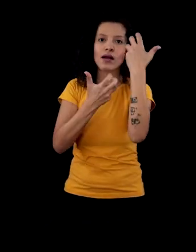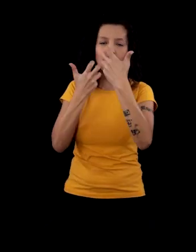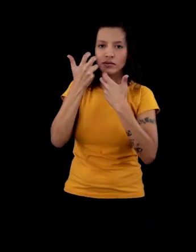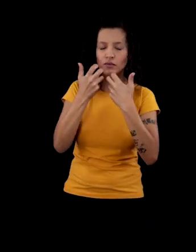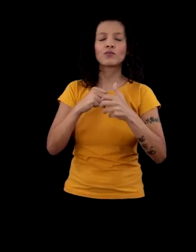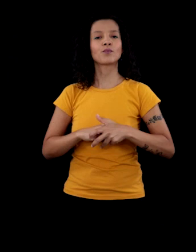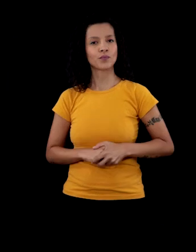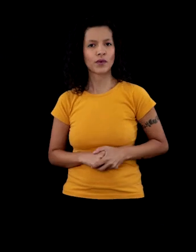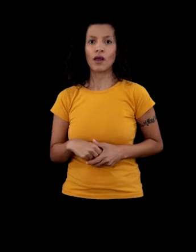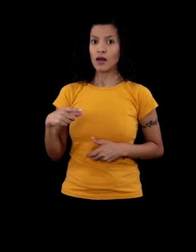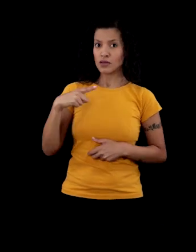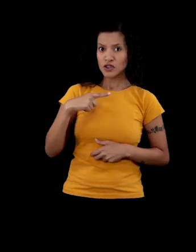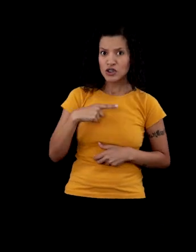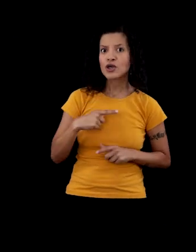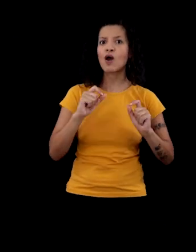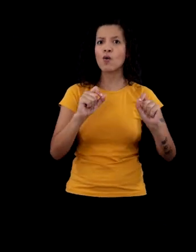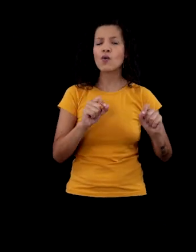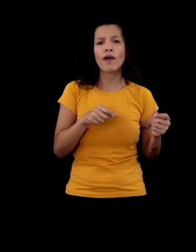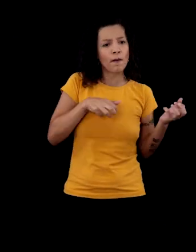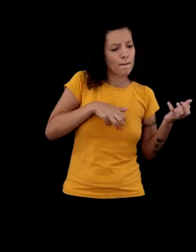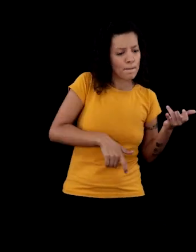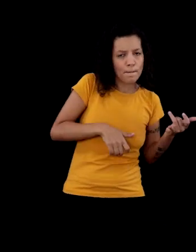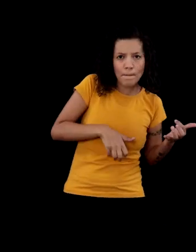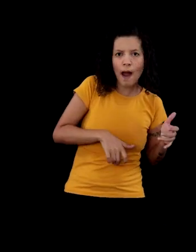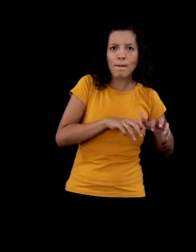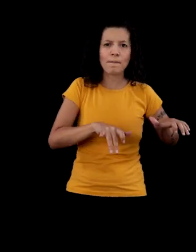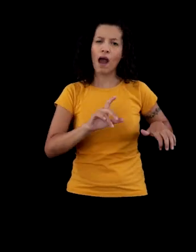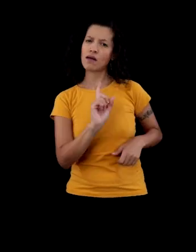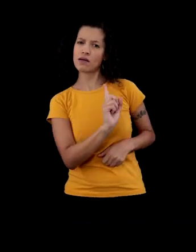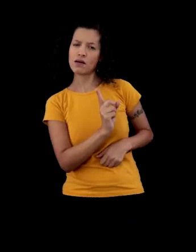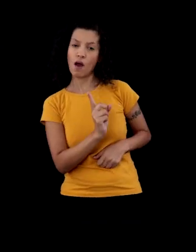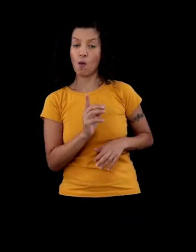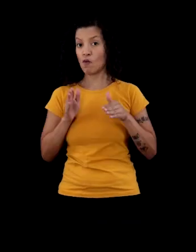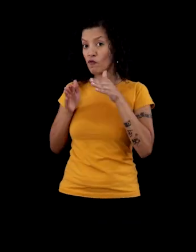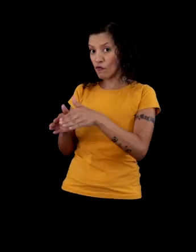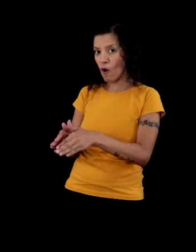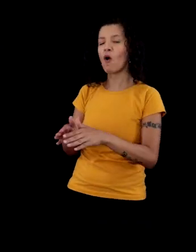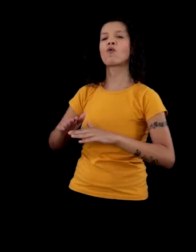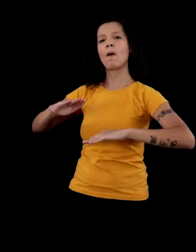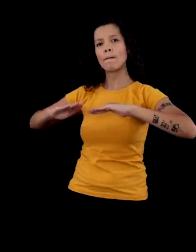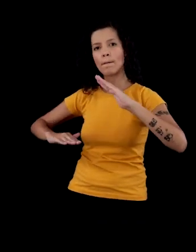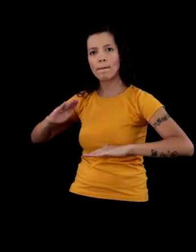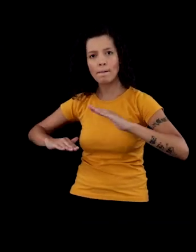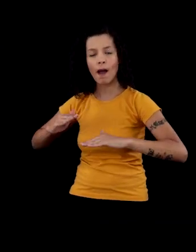A parte harmônica não tinha, era mais percussão mesmo e canto.